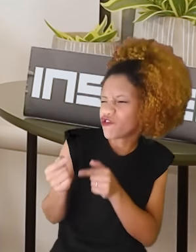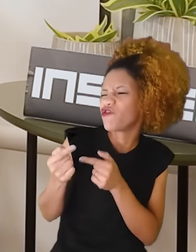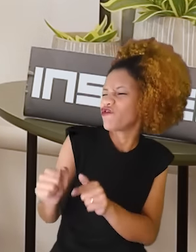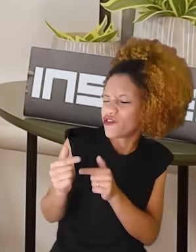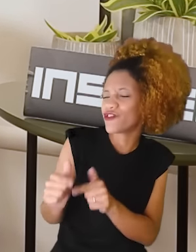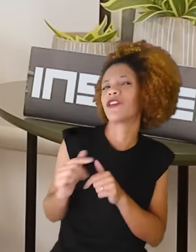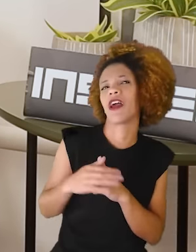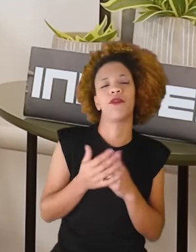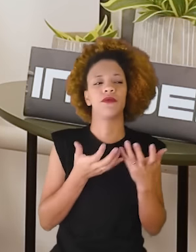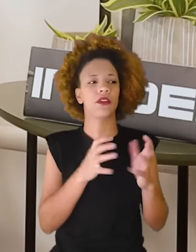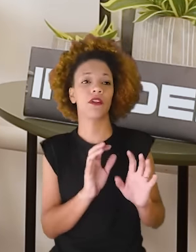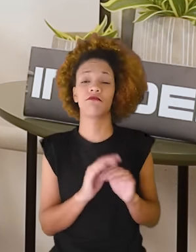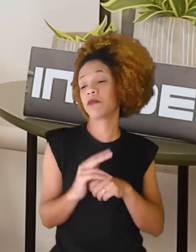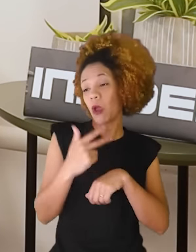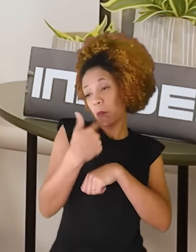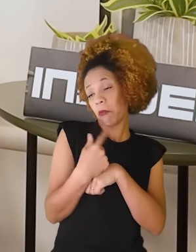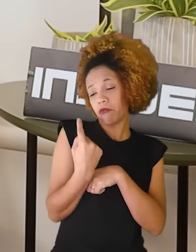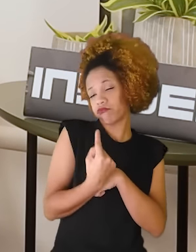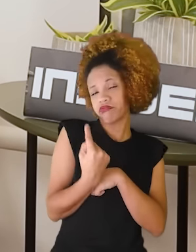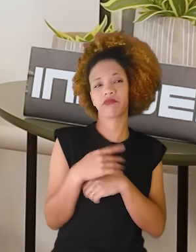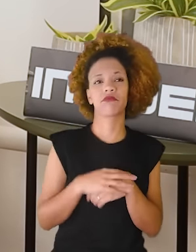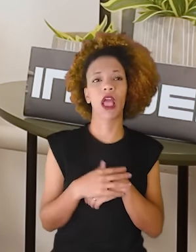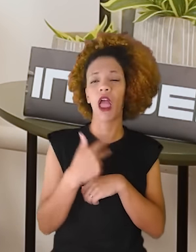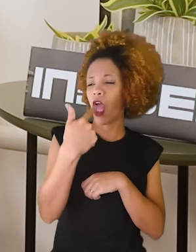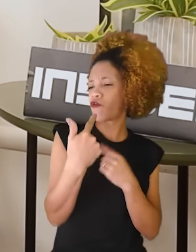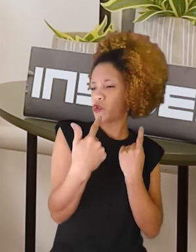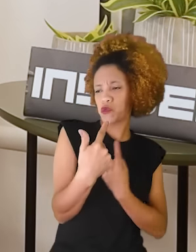saco dela ela não queria gravar falei ah então tá bom vou gravar sozinho aí fiquei gravando sozinho